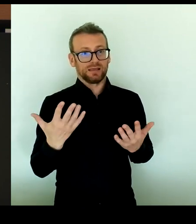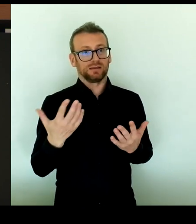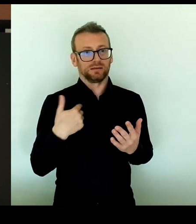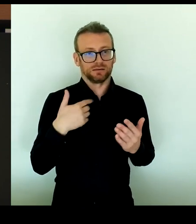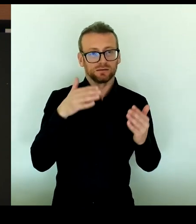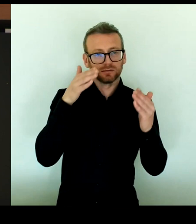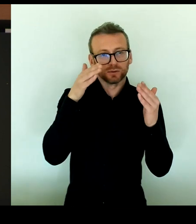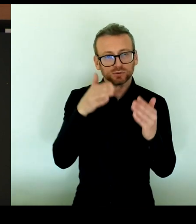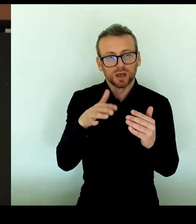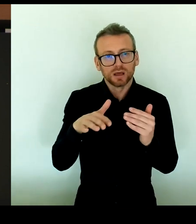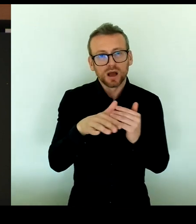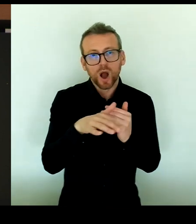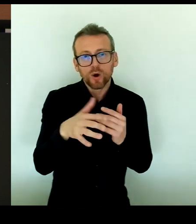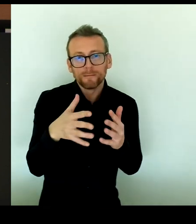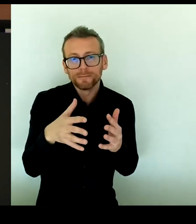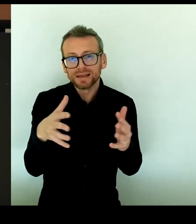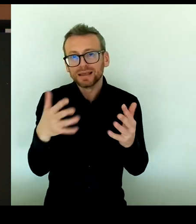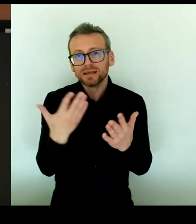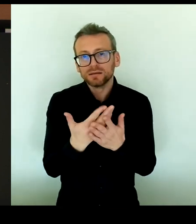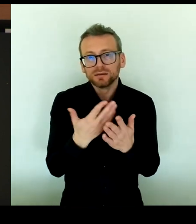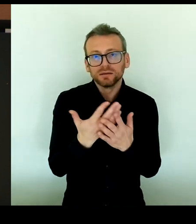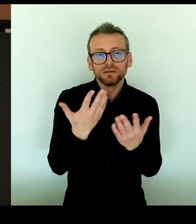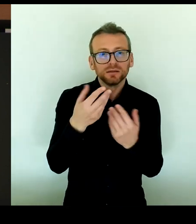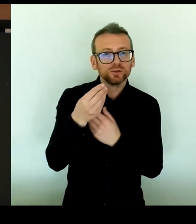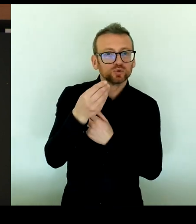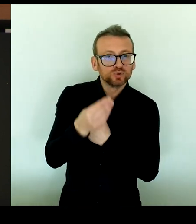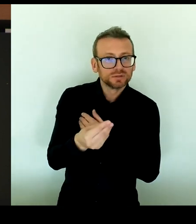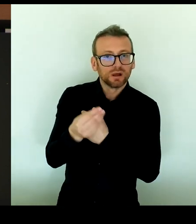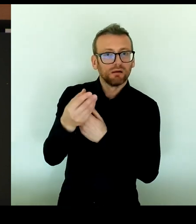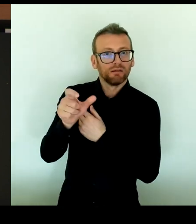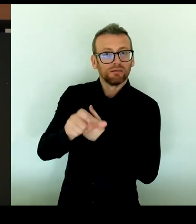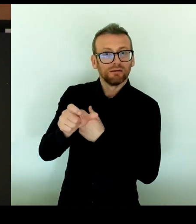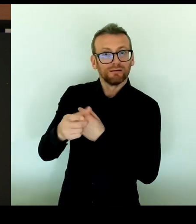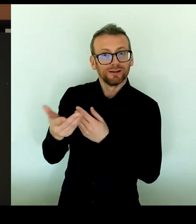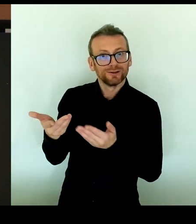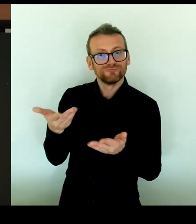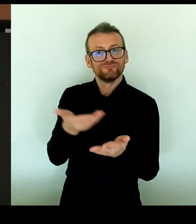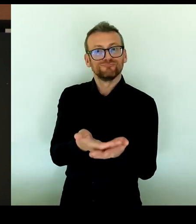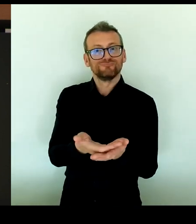Es war immer klar, dass die Kultur in Berlin nur im Bündnis mit den